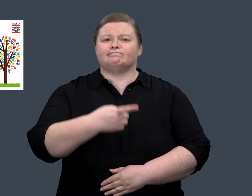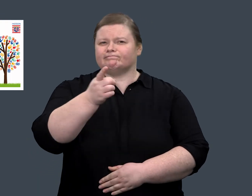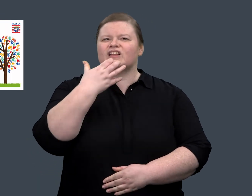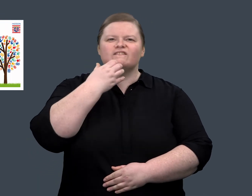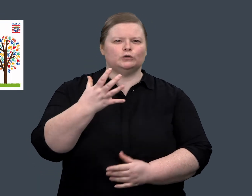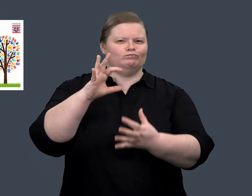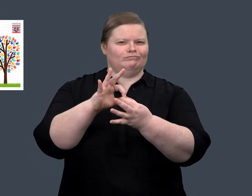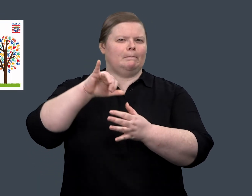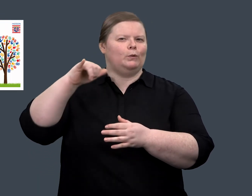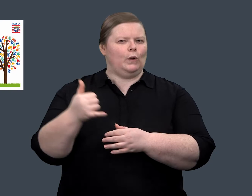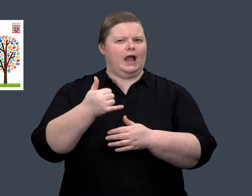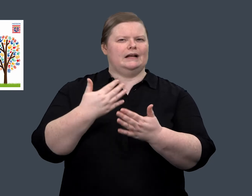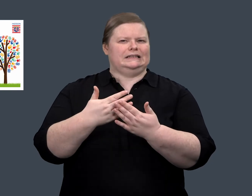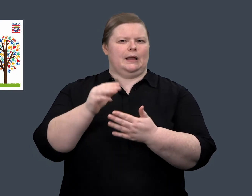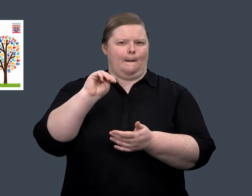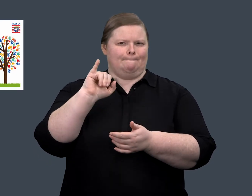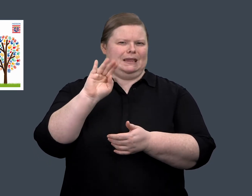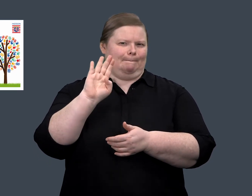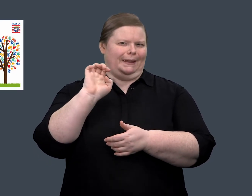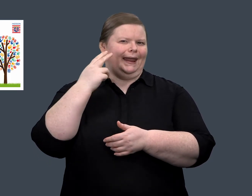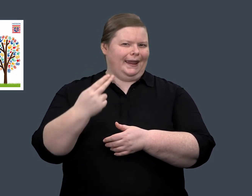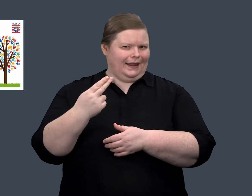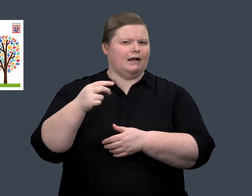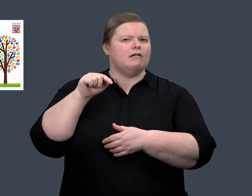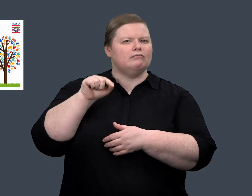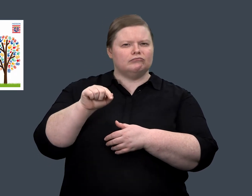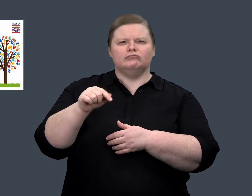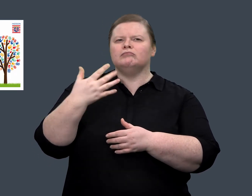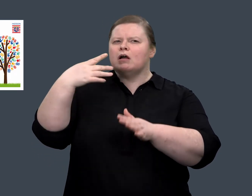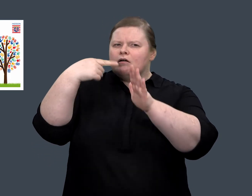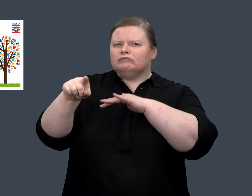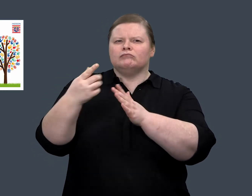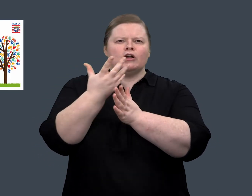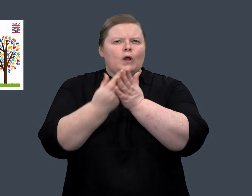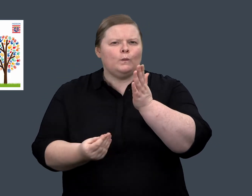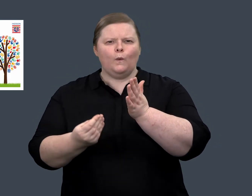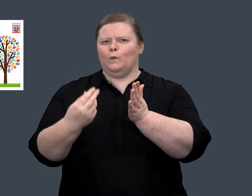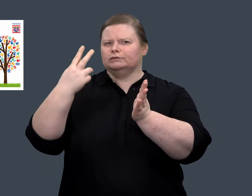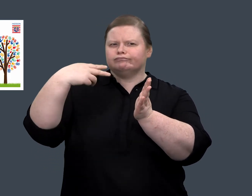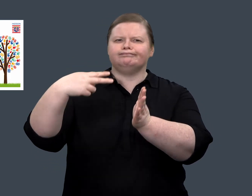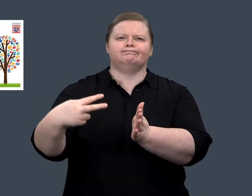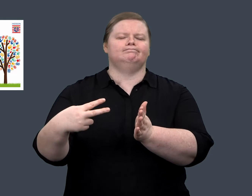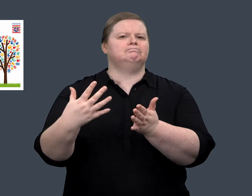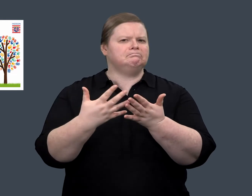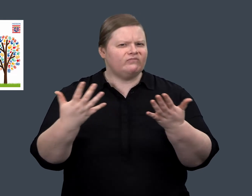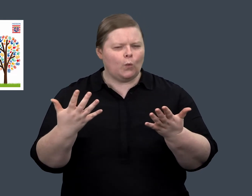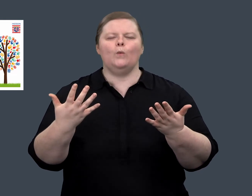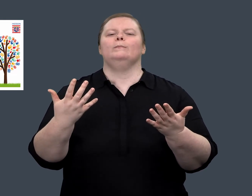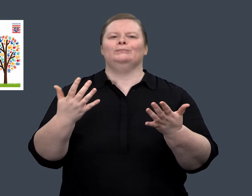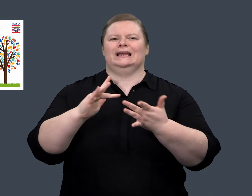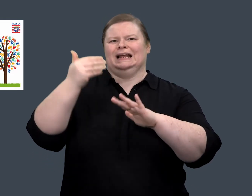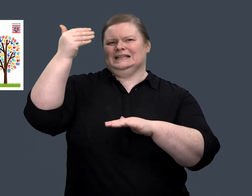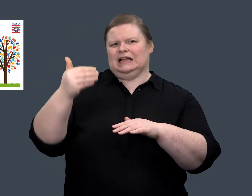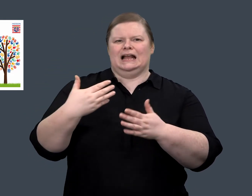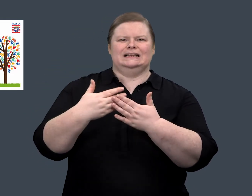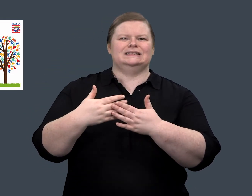Downloads zum Projekt MiBeH finden Sie auf der Seite